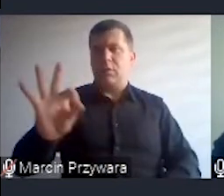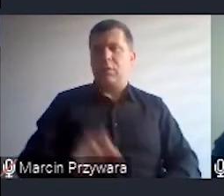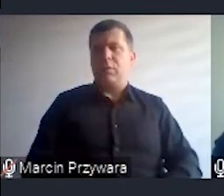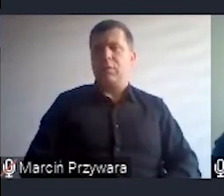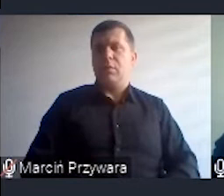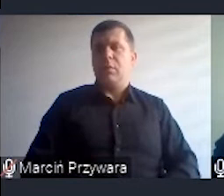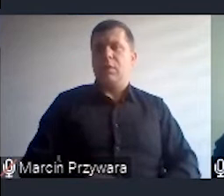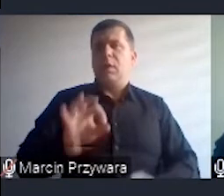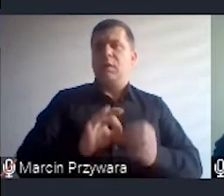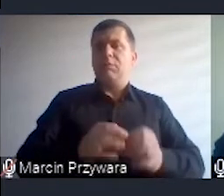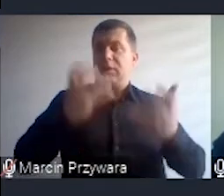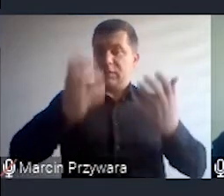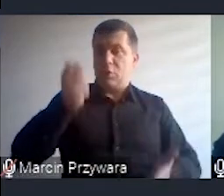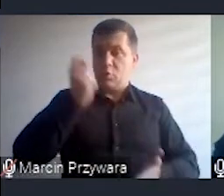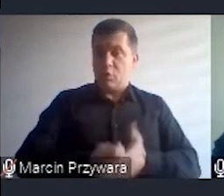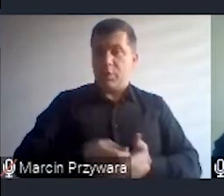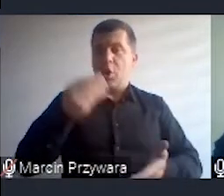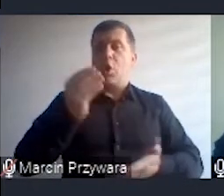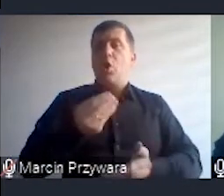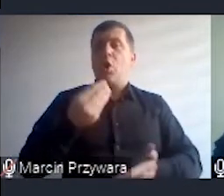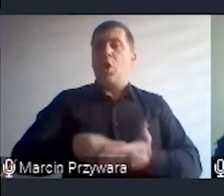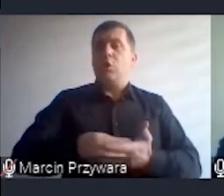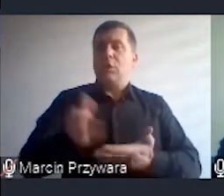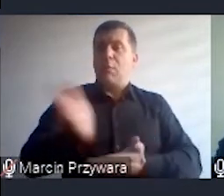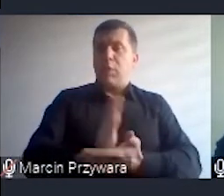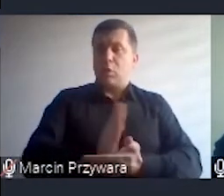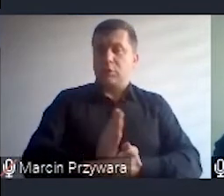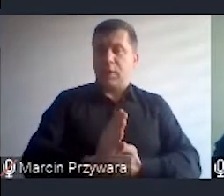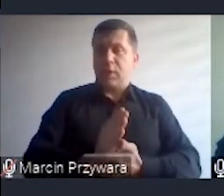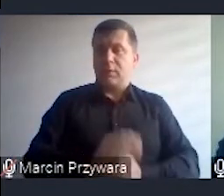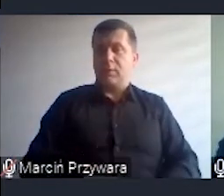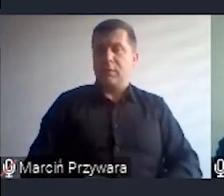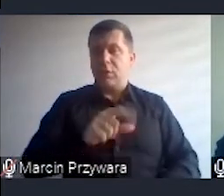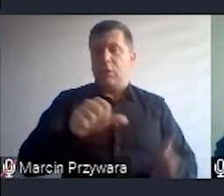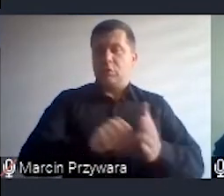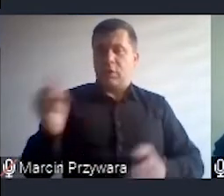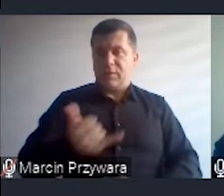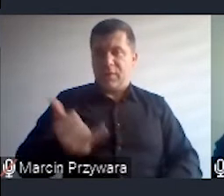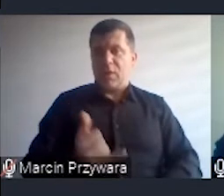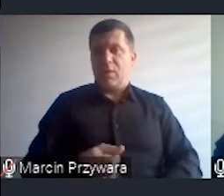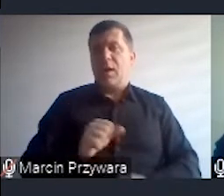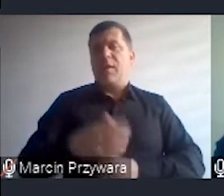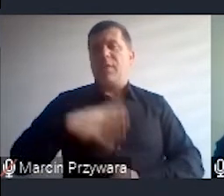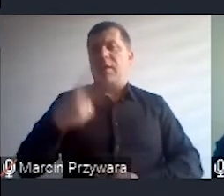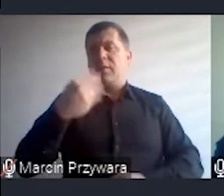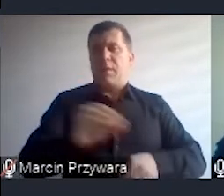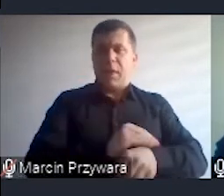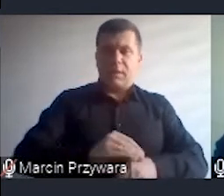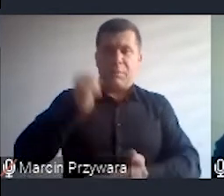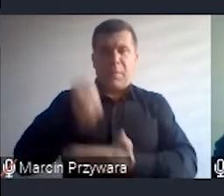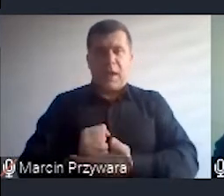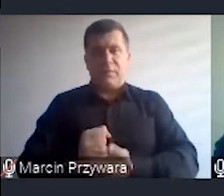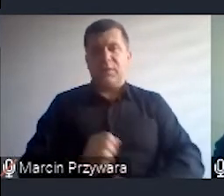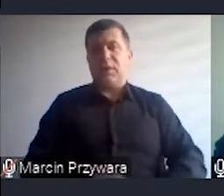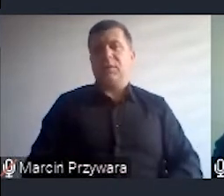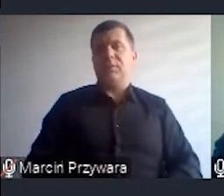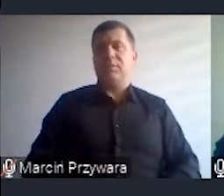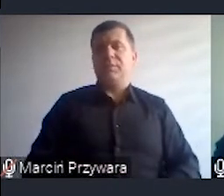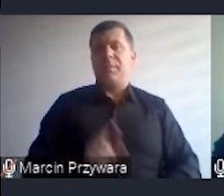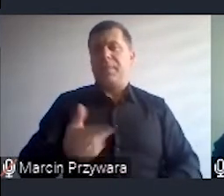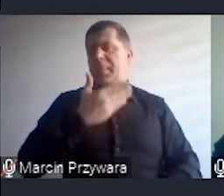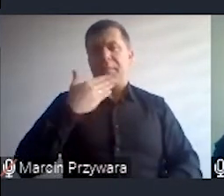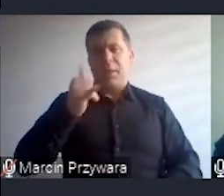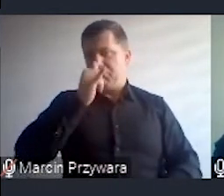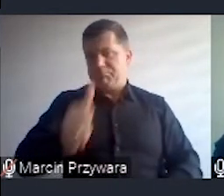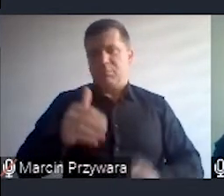Gdybyście chcieli kupować w kosztach pośrednich takie środki trwałe czy wartości niematerialne i prawne to nie ma możliwości –